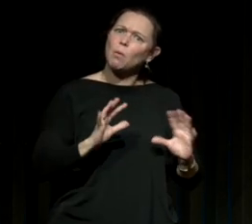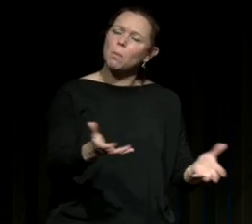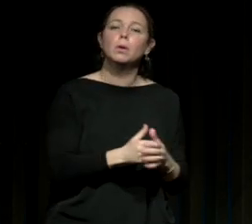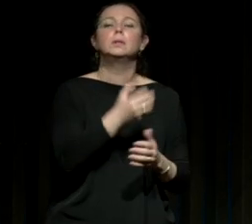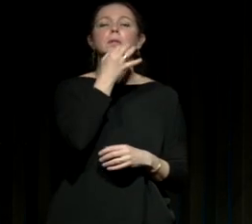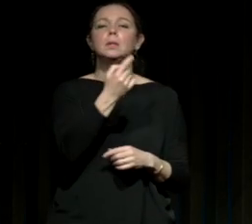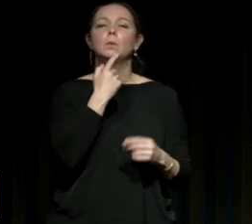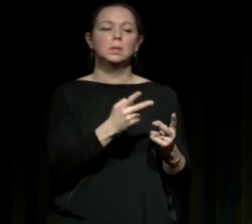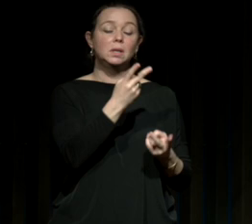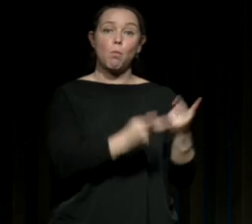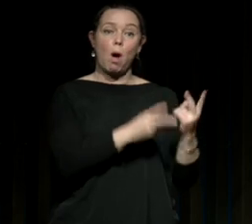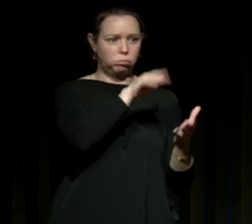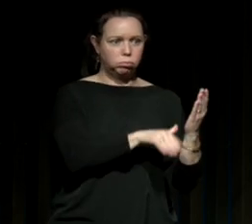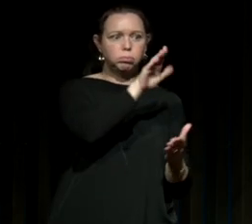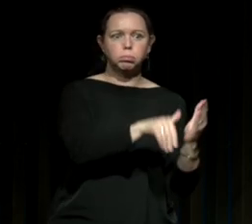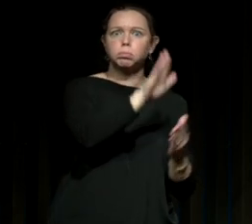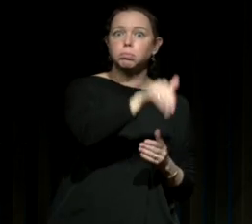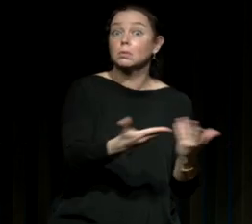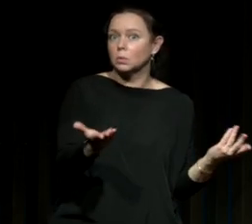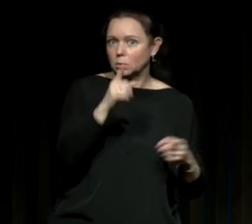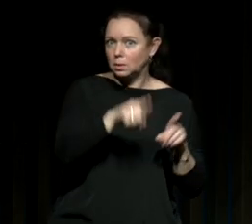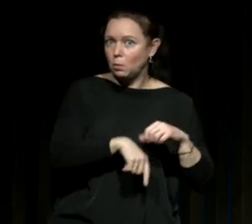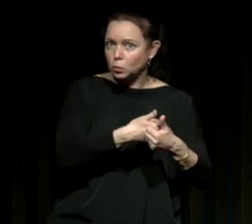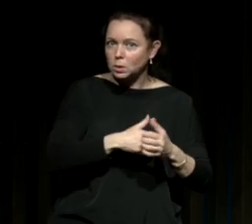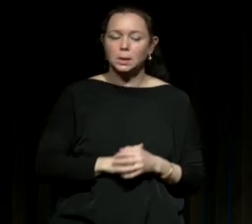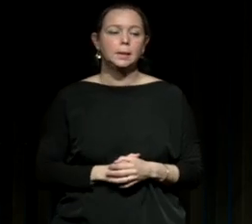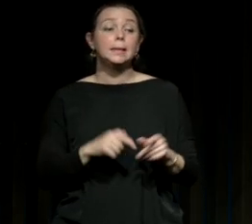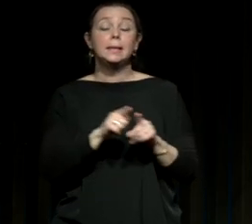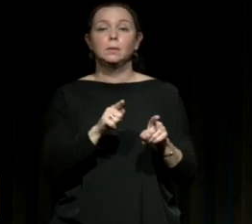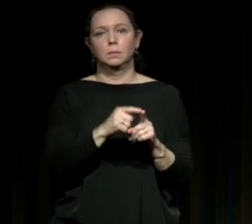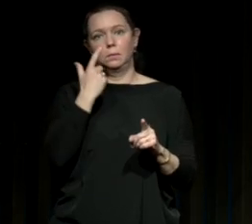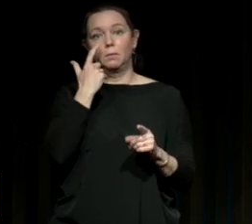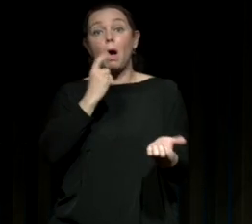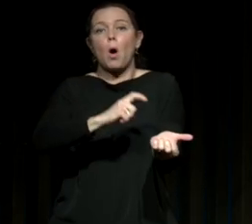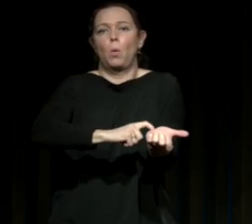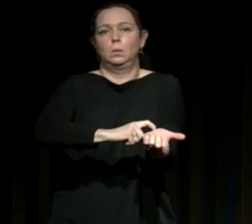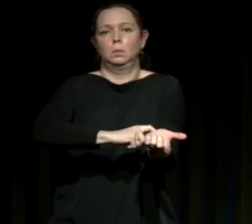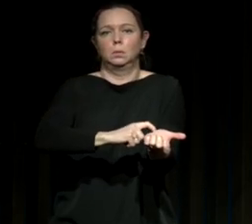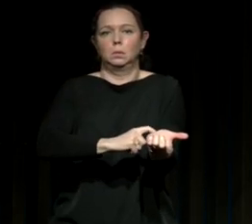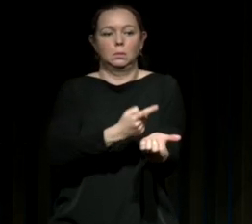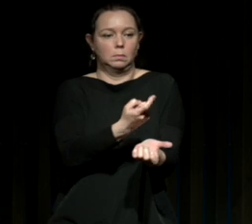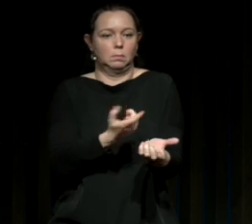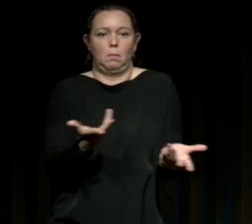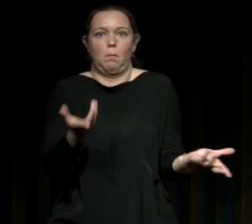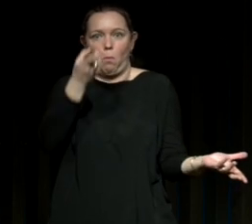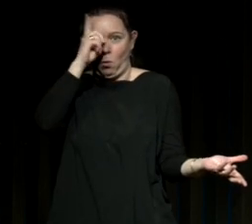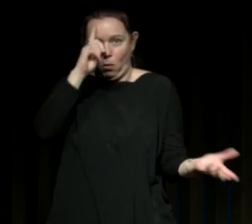et puis en terme bien sûr on va l'évoqué un peu plus loin deux causes de l'obésité utilisé